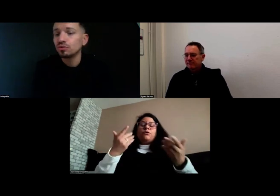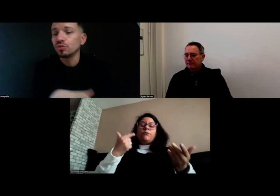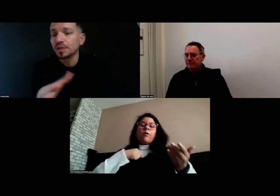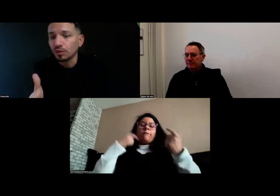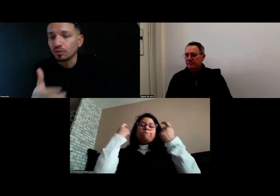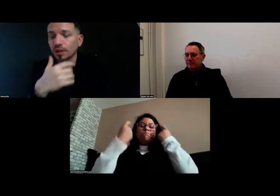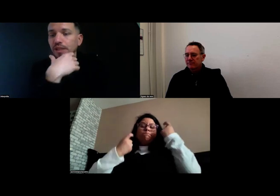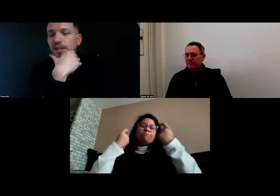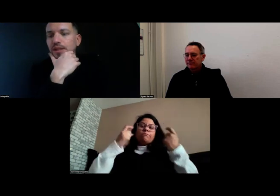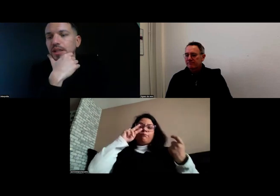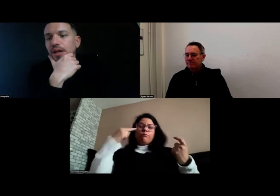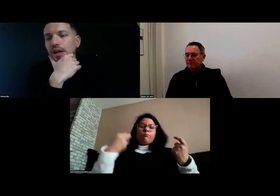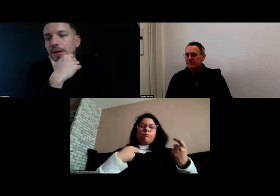ou du domicile au foyer.